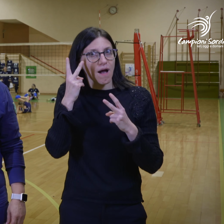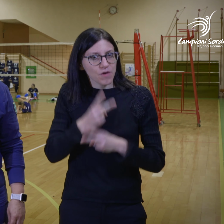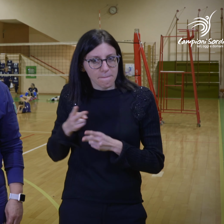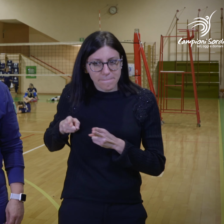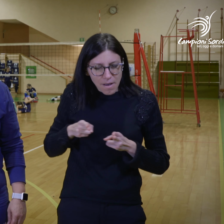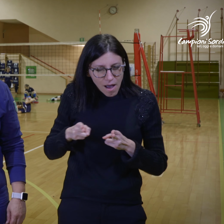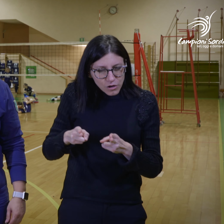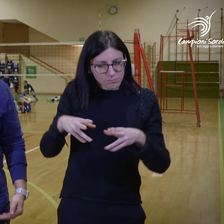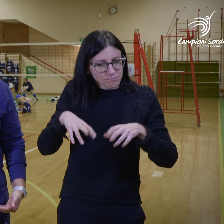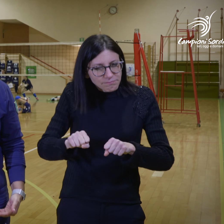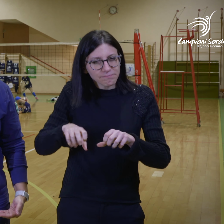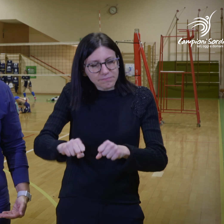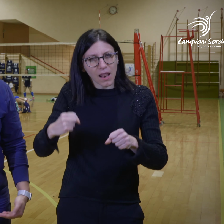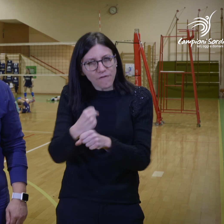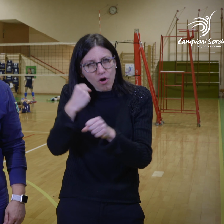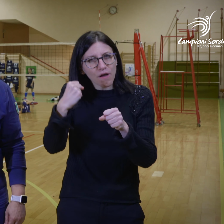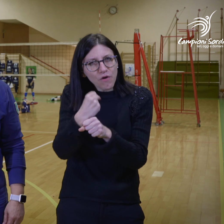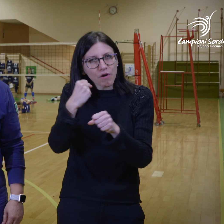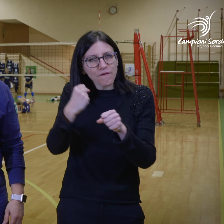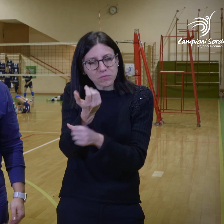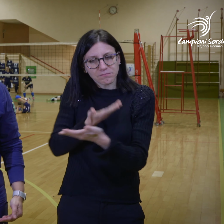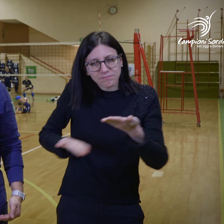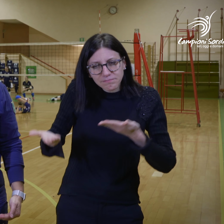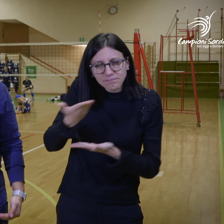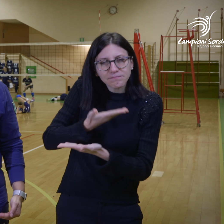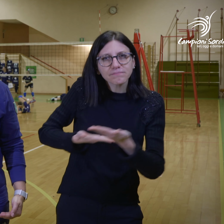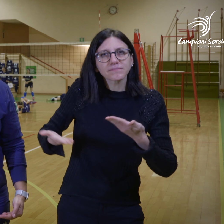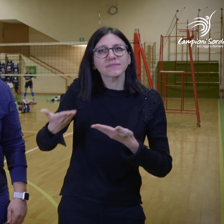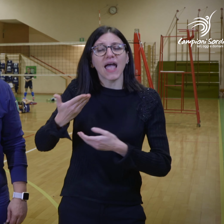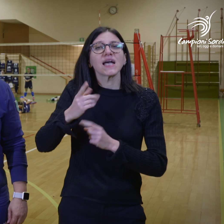abbiamo fatto, di tanto aiuto che abbiamo ricevuto, di tanti sacrifici da parte